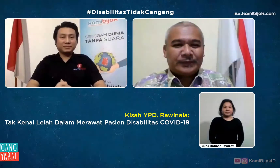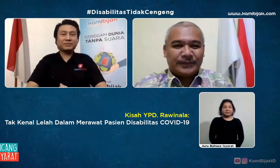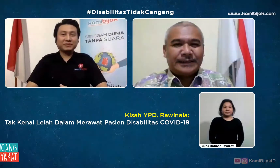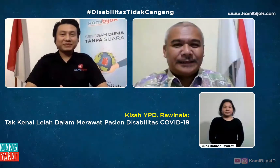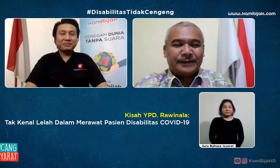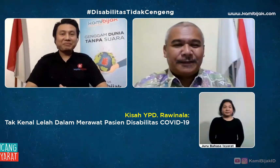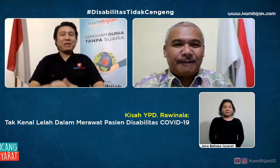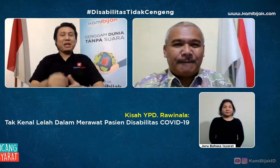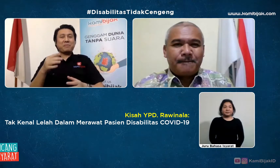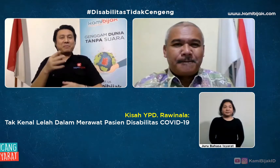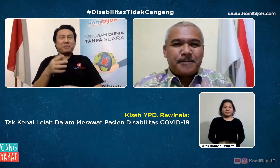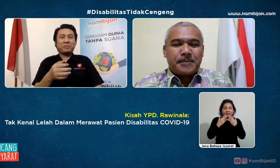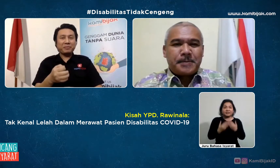Terima kasih.